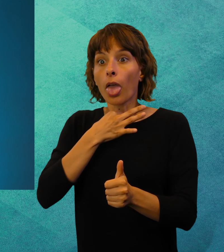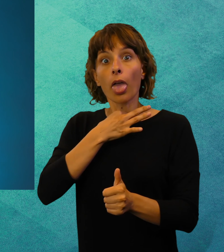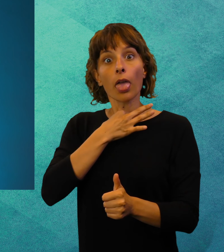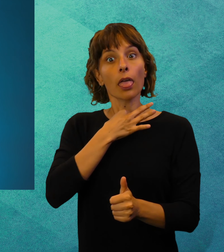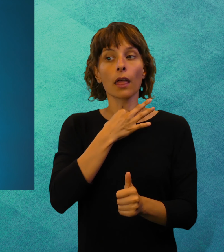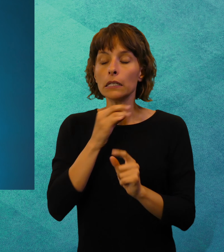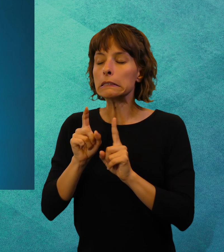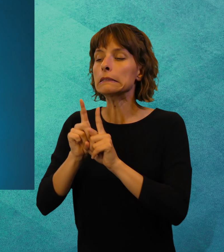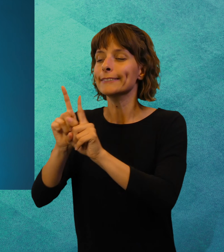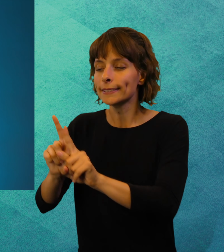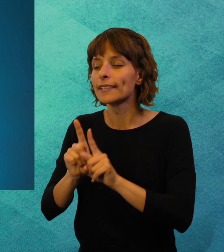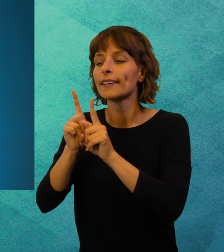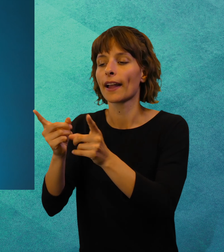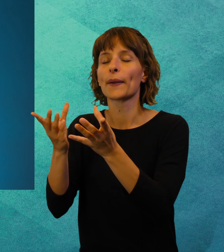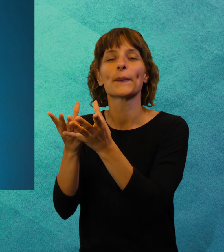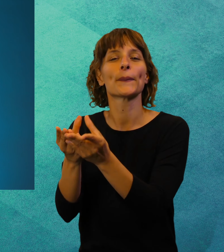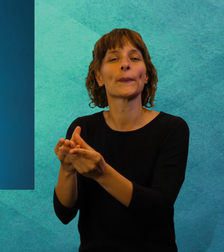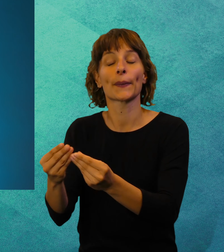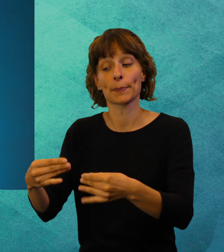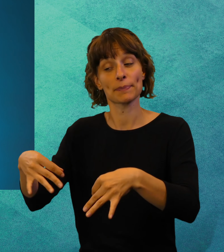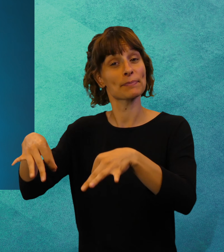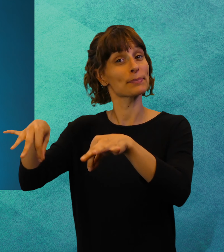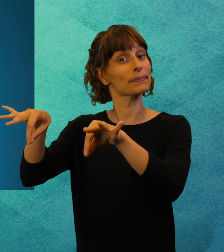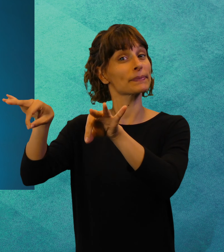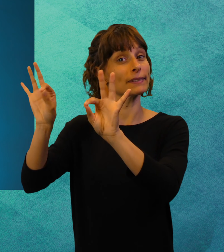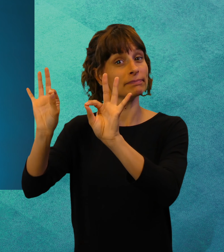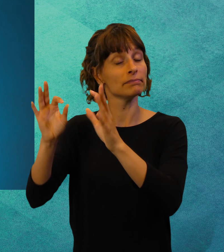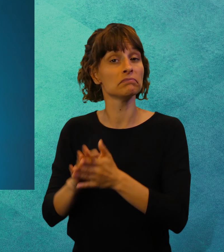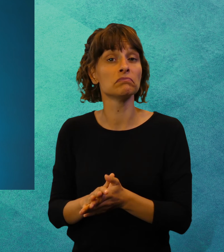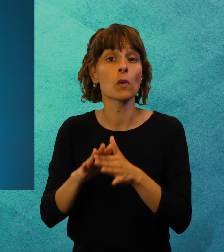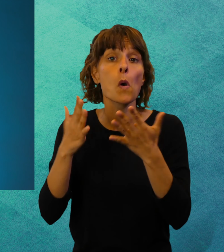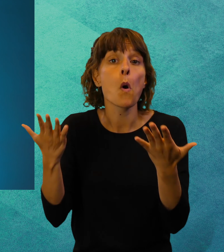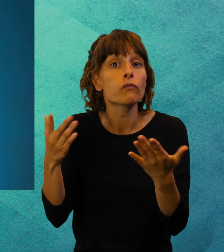dat je toch weer doet waar je van houdt om te doen. En dan zal je zien dat het in het begin heel eng